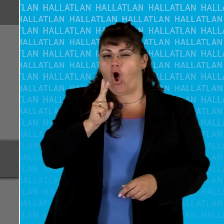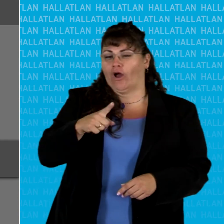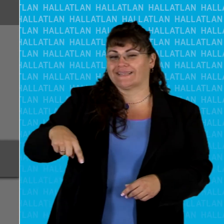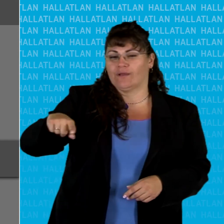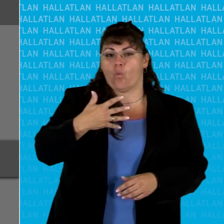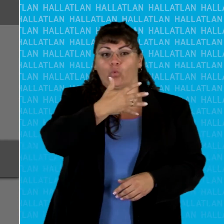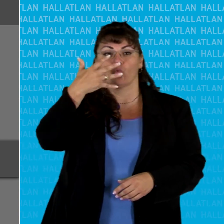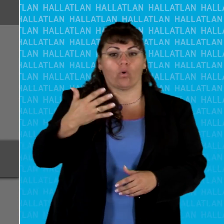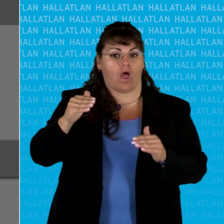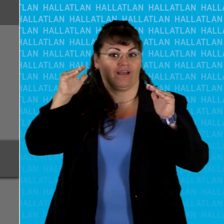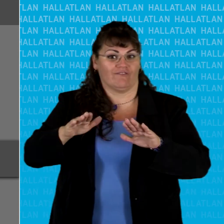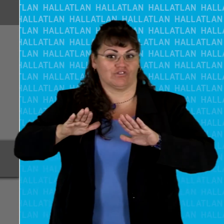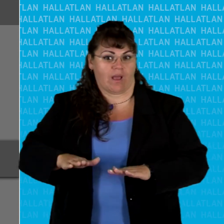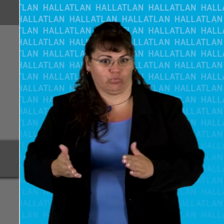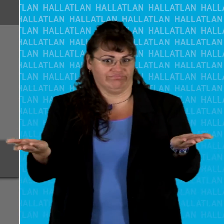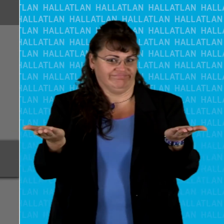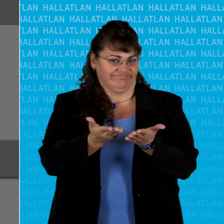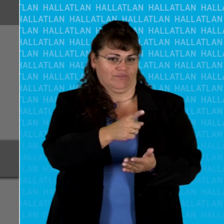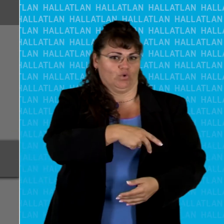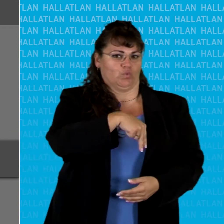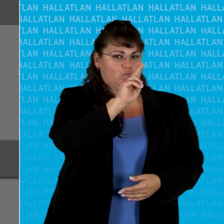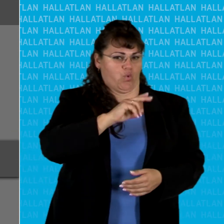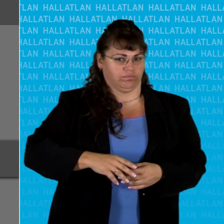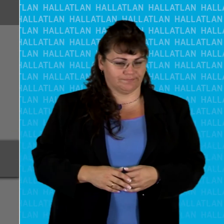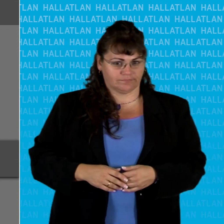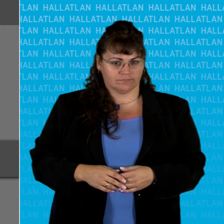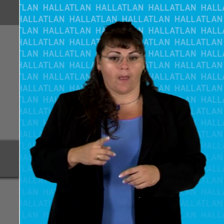akik kevesebb, mint 5 órát ücsörögnek.